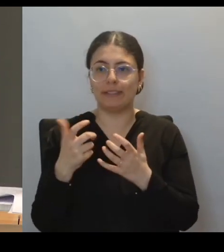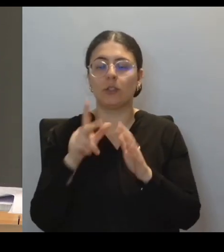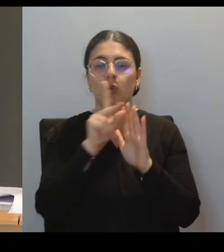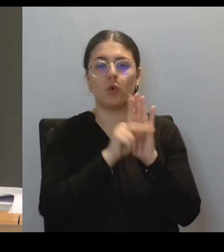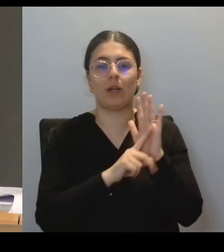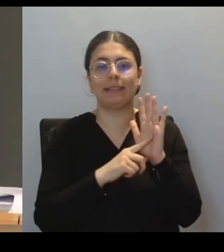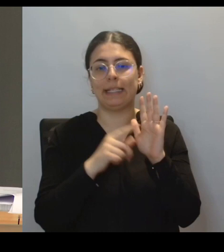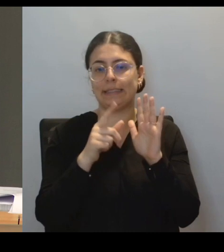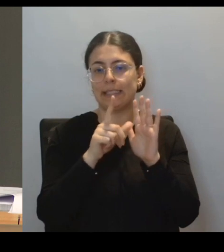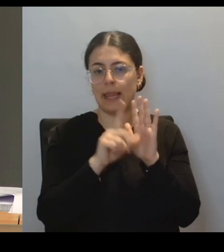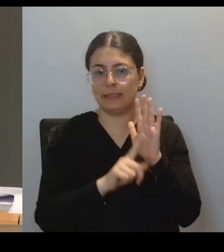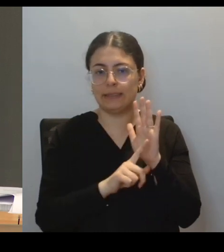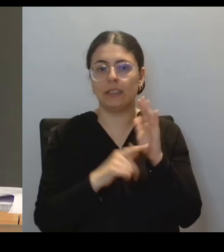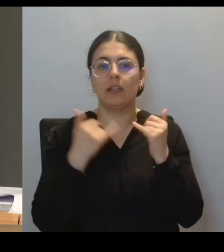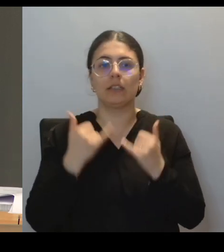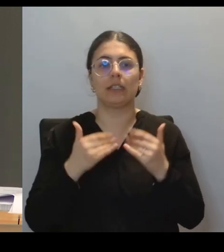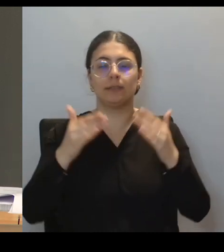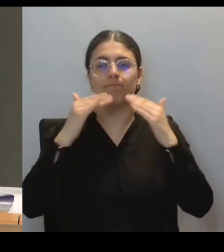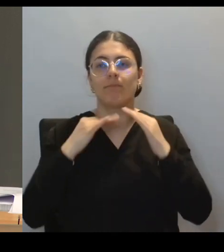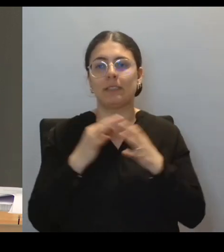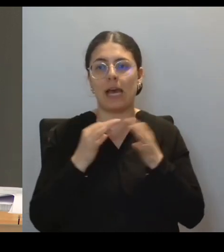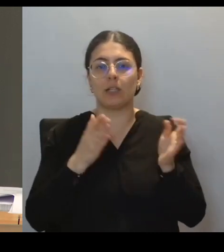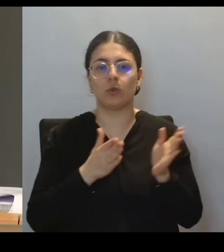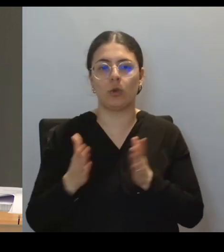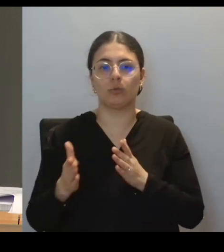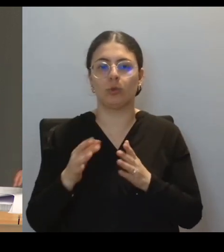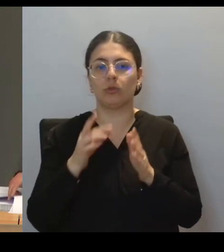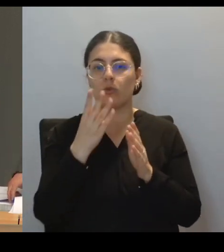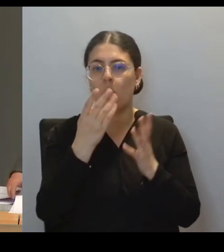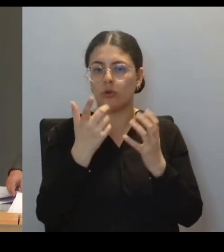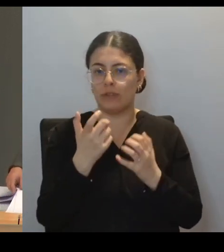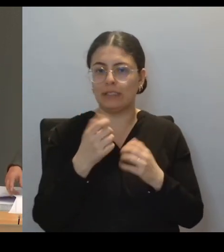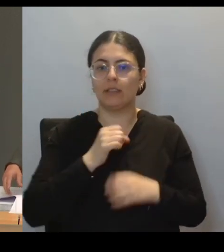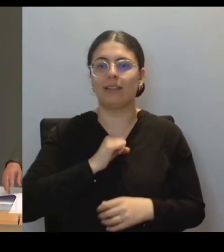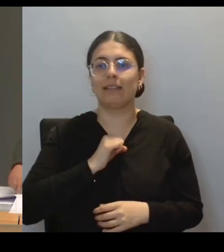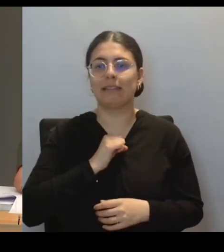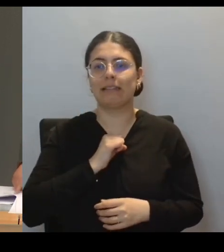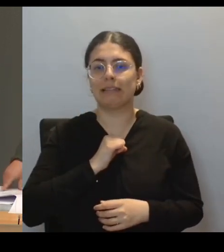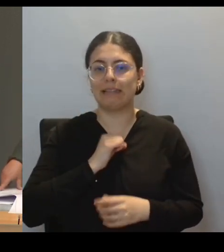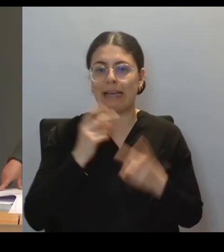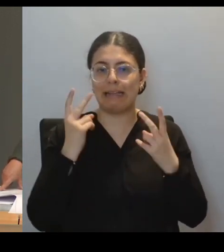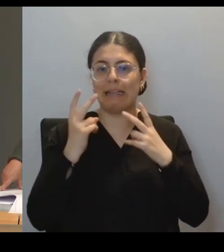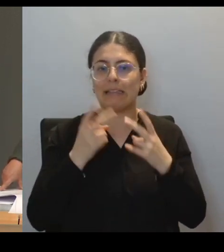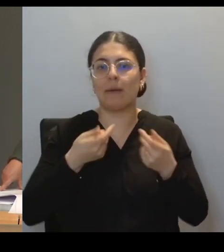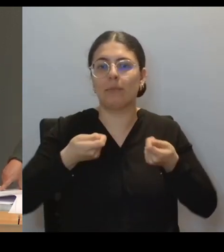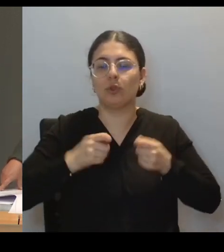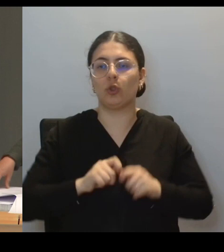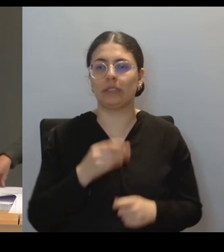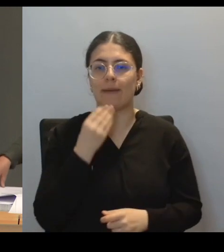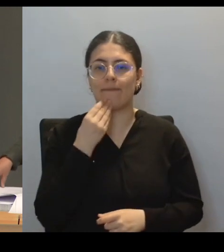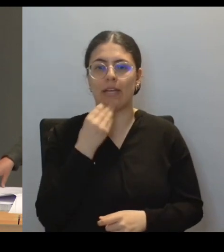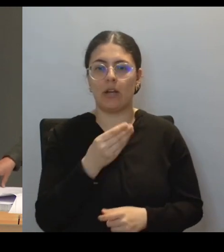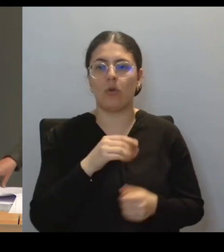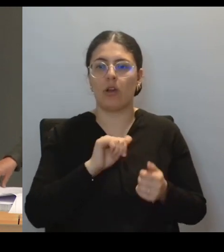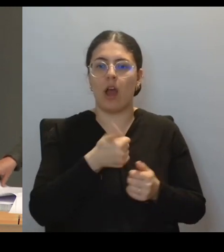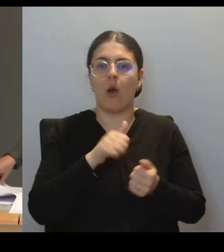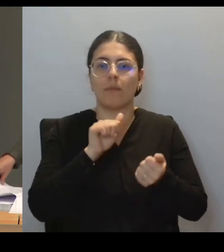Dringliche Beschlussempfehlung des Hauptausschusses Drucksache 19/15 34 zur Vorlage zur Beschlussfassung gemäß Paragraf 38 der